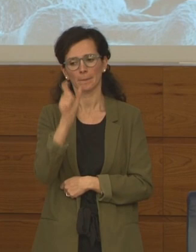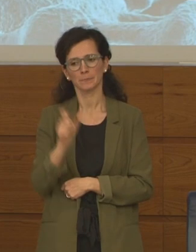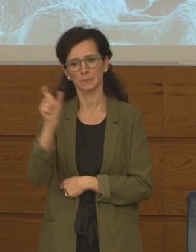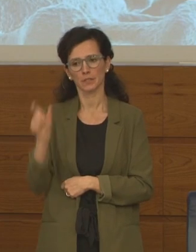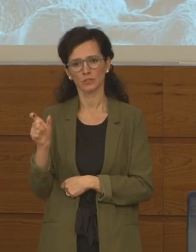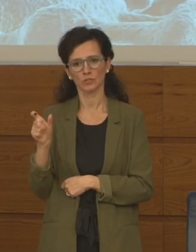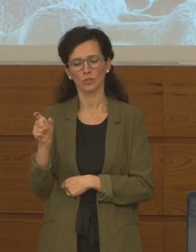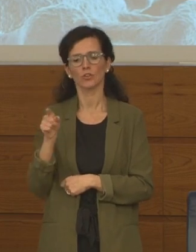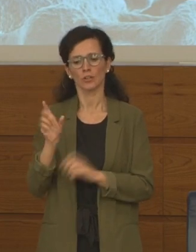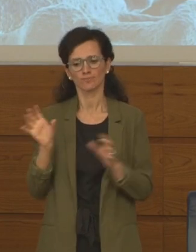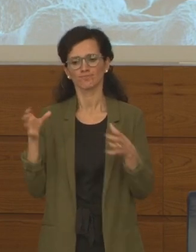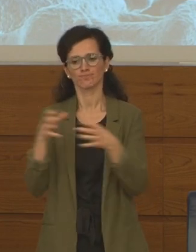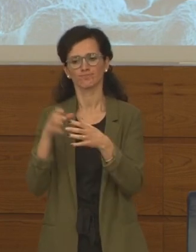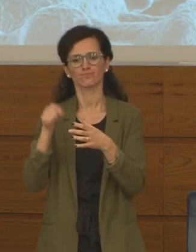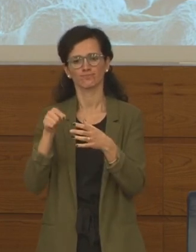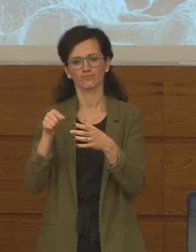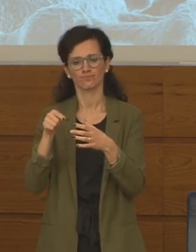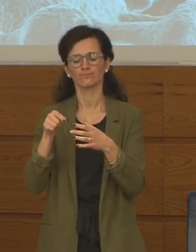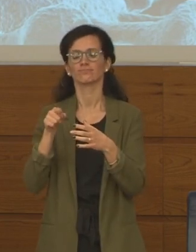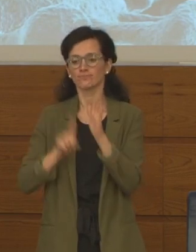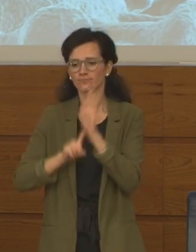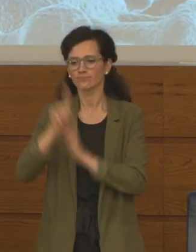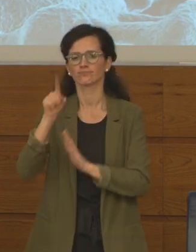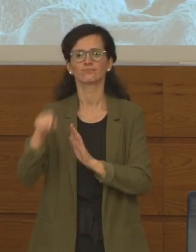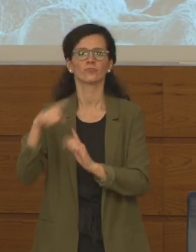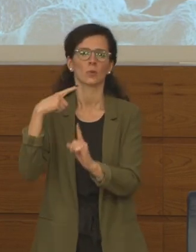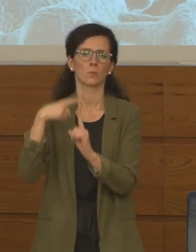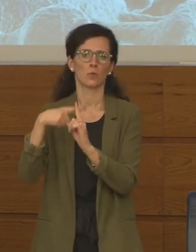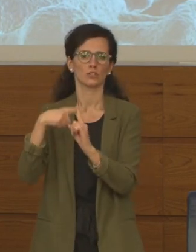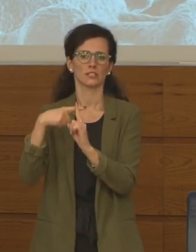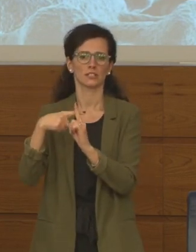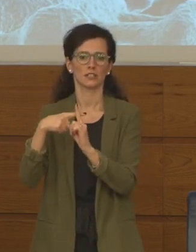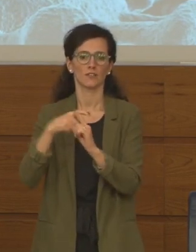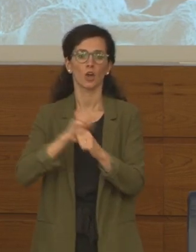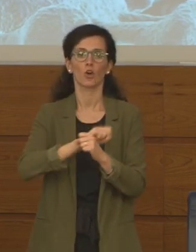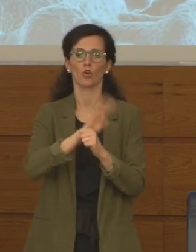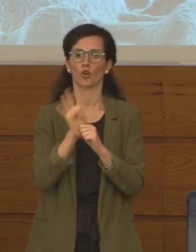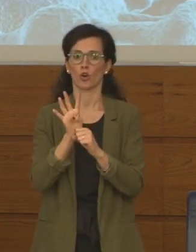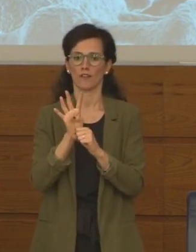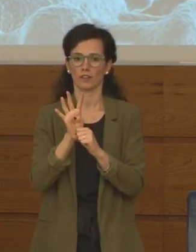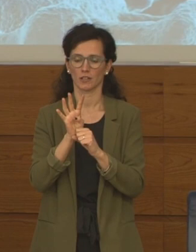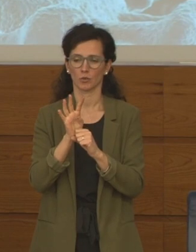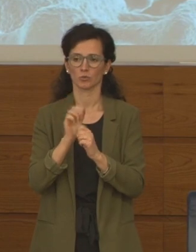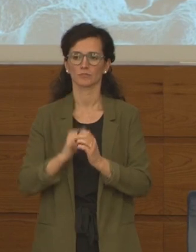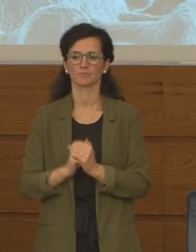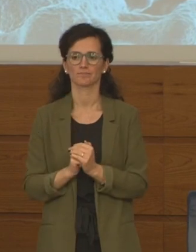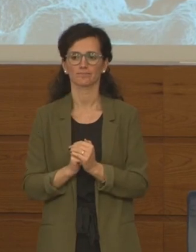comitiva che sono risultati positivi al coronavirus, si tratta, come sapete, di